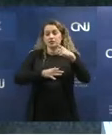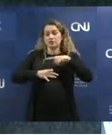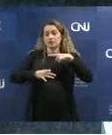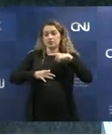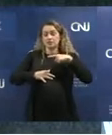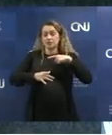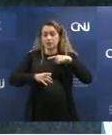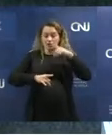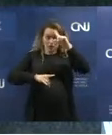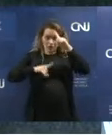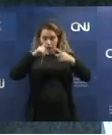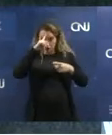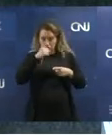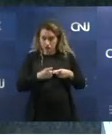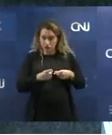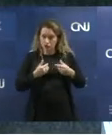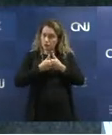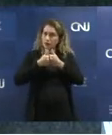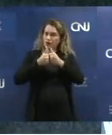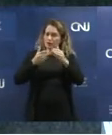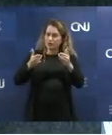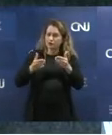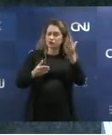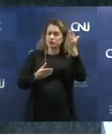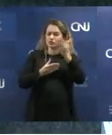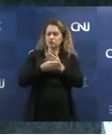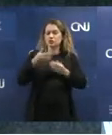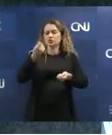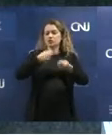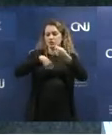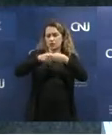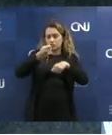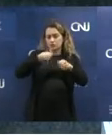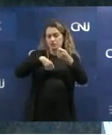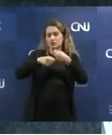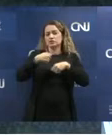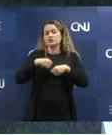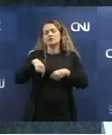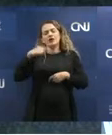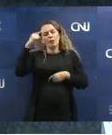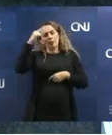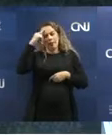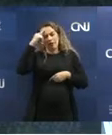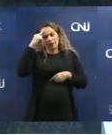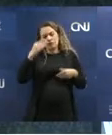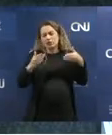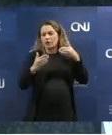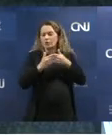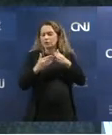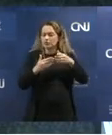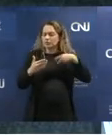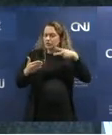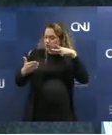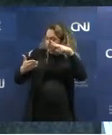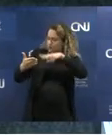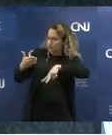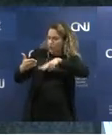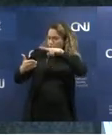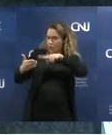para abertura de um processo administrativo. Penso que a imputação deve ser analisada tanto sob o ponto de vista formal